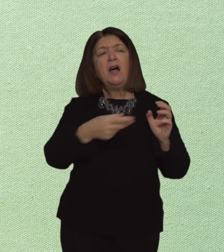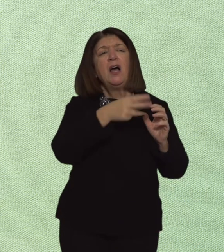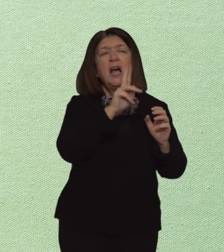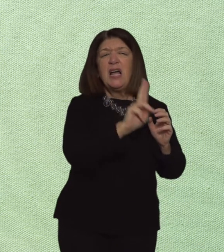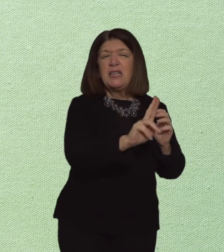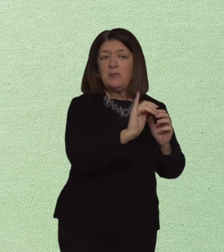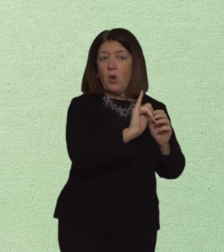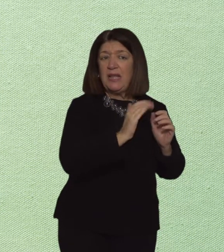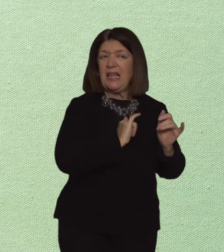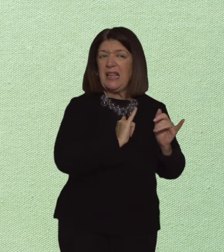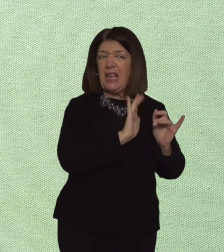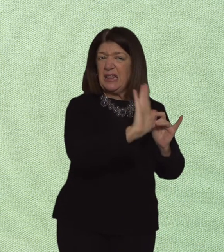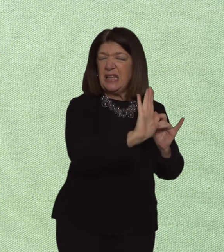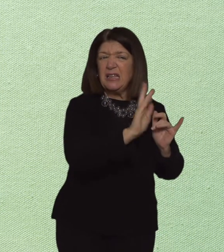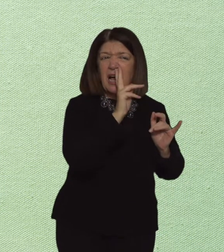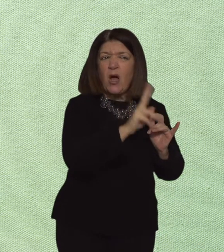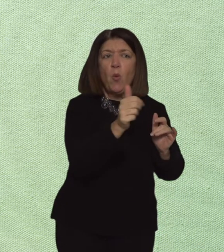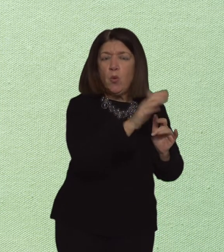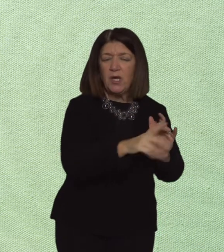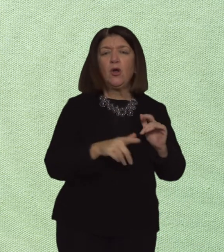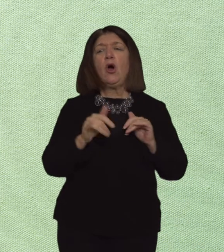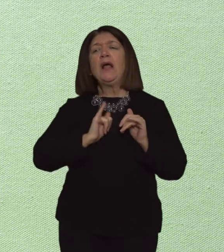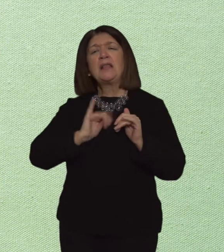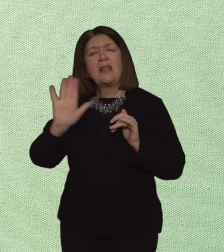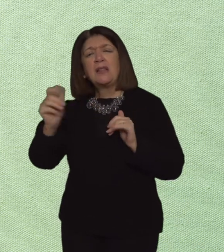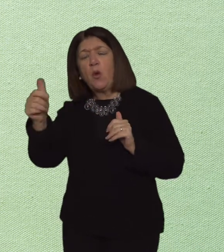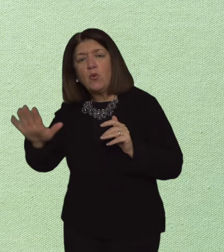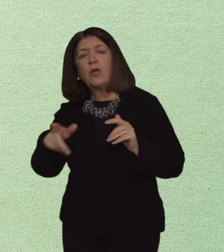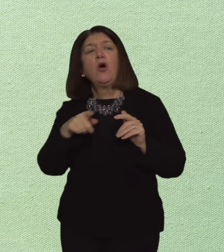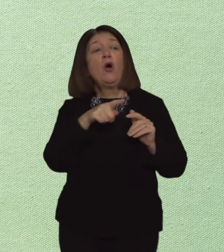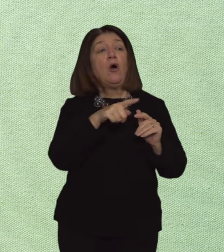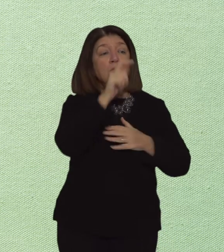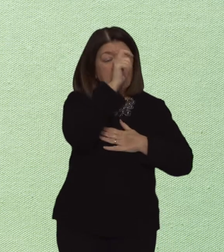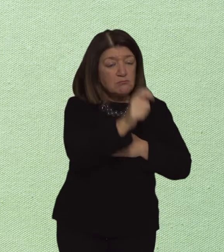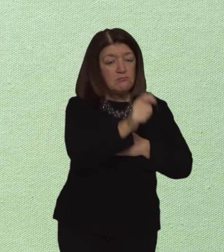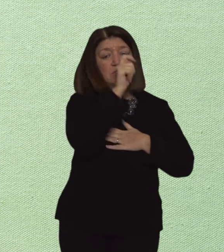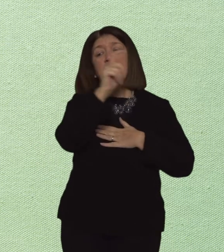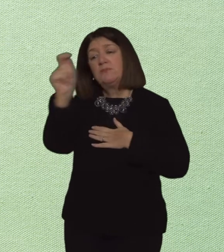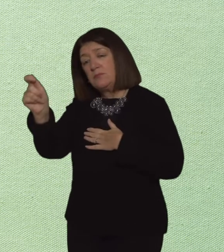una sua dignità e quindi quella dignità va celebrata. Attraverso la celebrazione